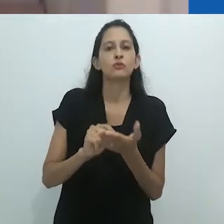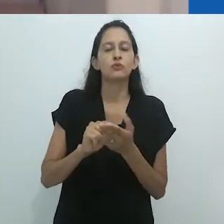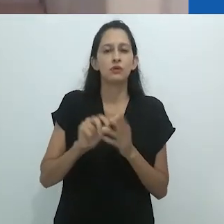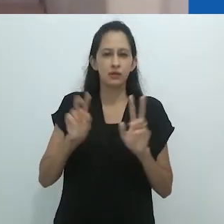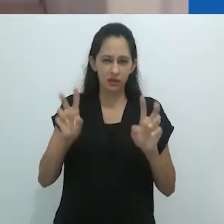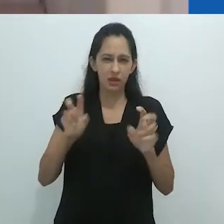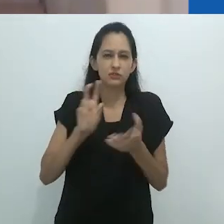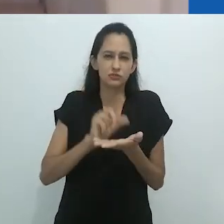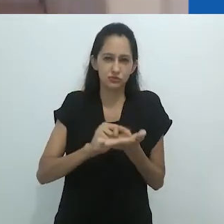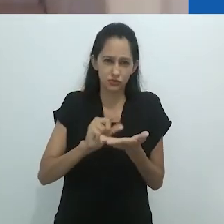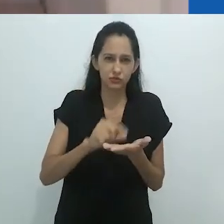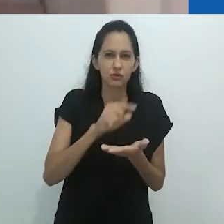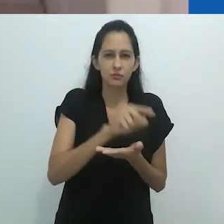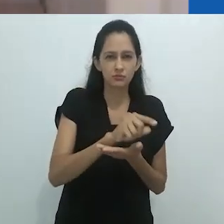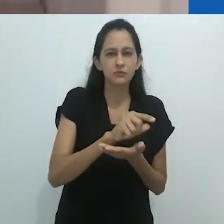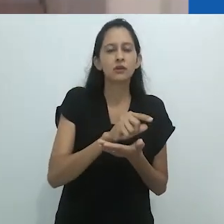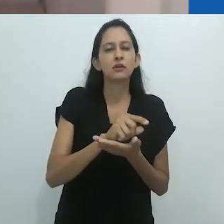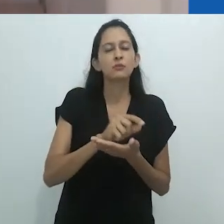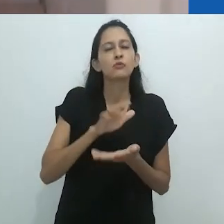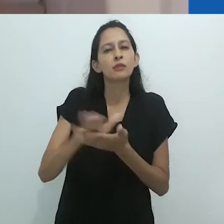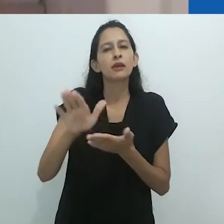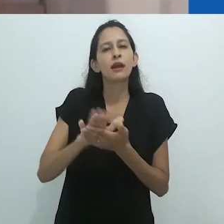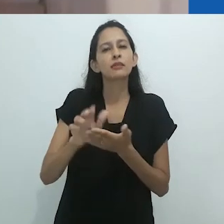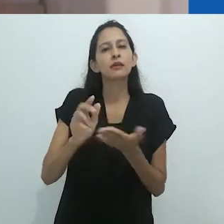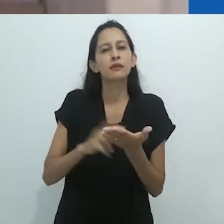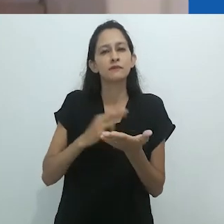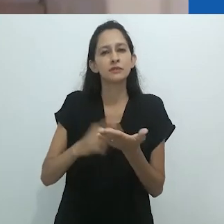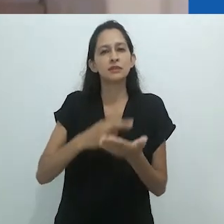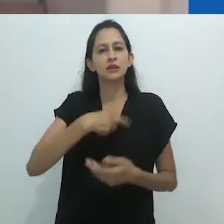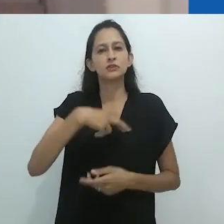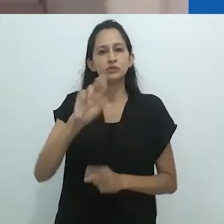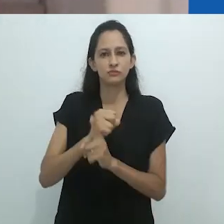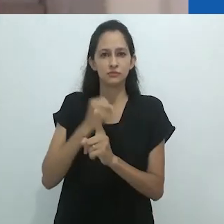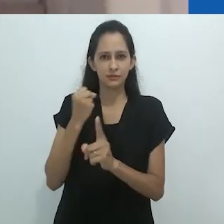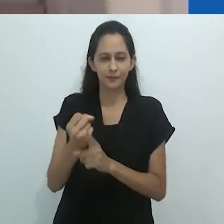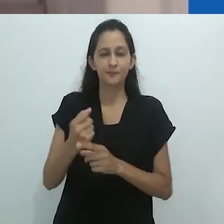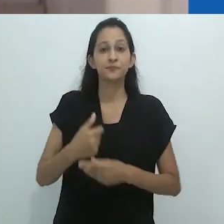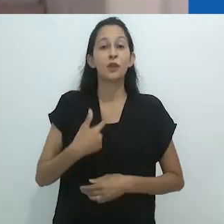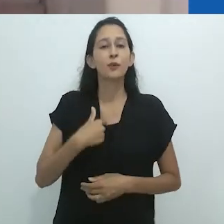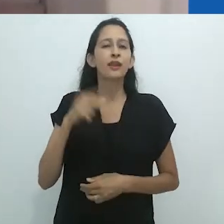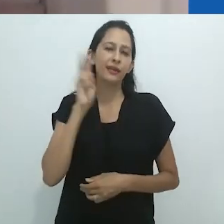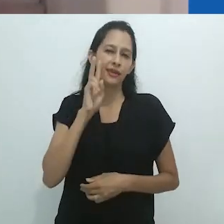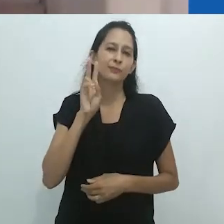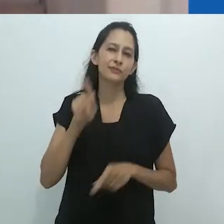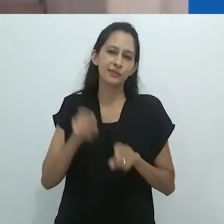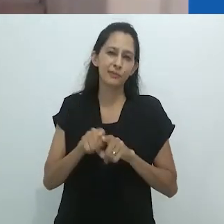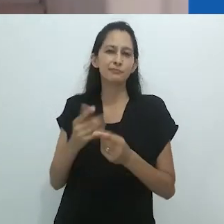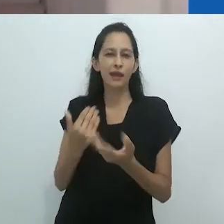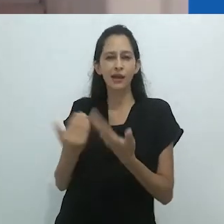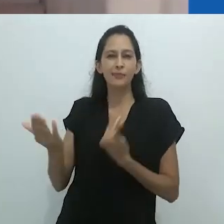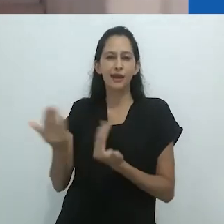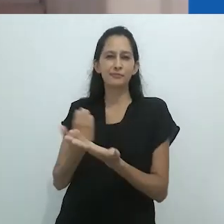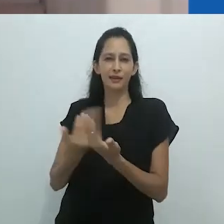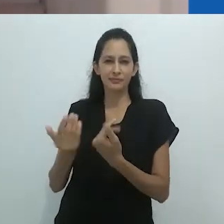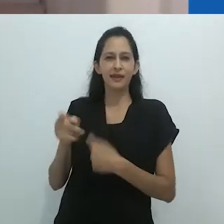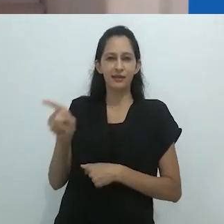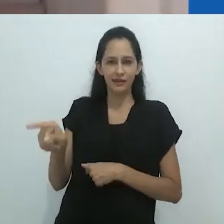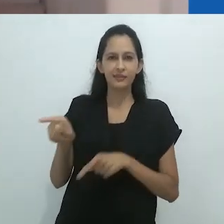Lembro também, a partir de conversas com o próprio Taussig e com a professora Bibia Gregori, que, em 1987,